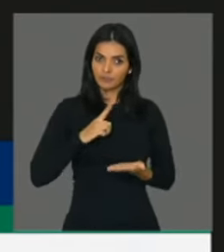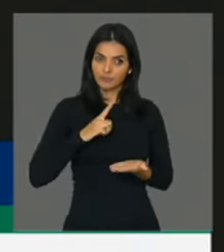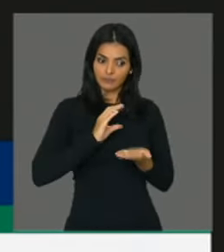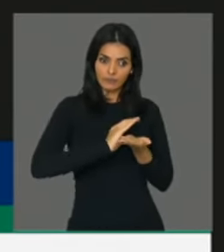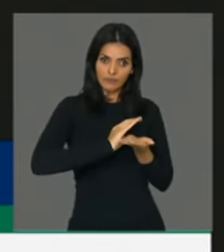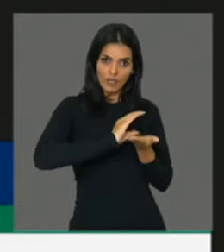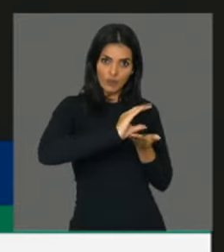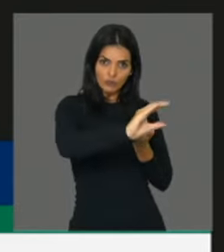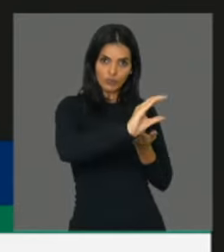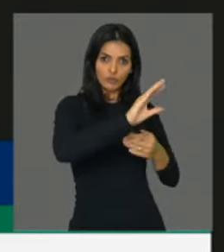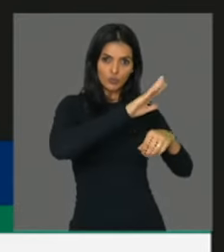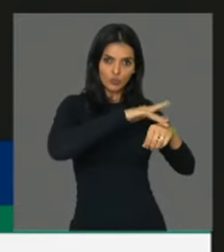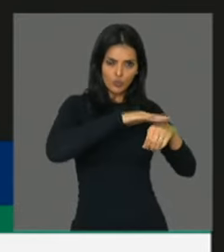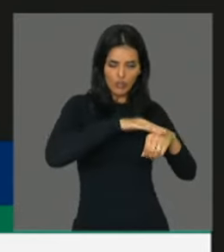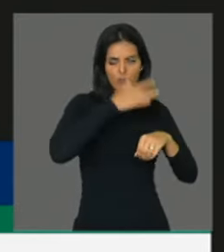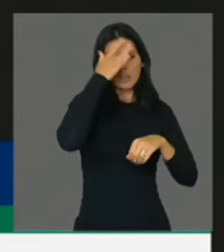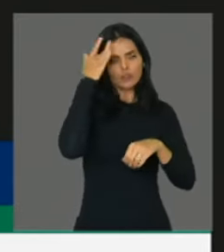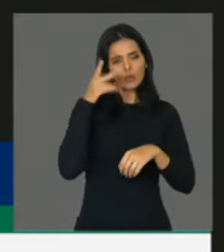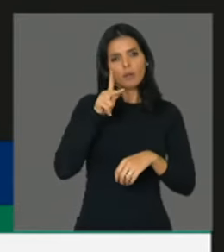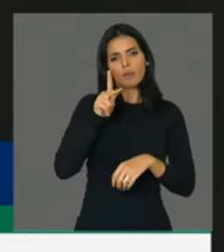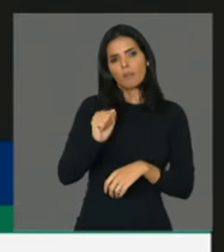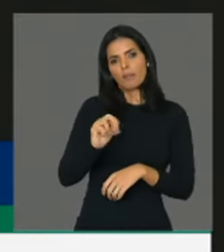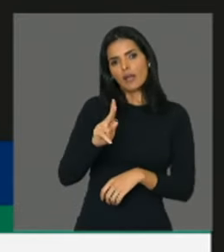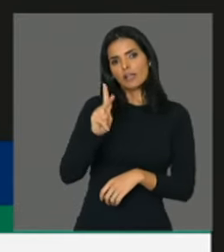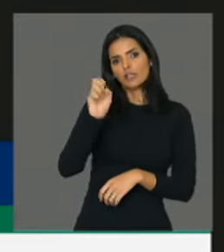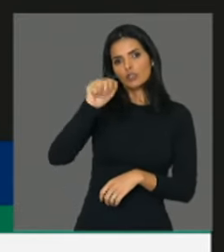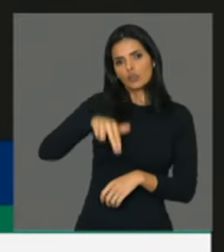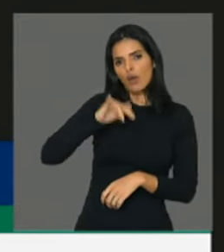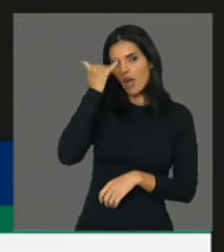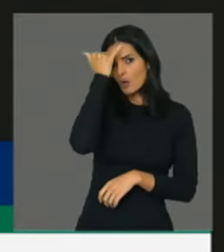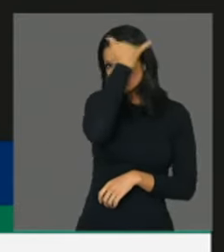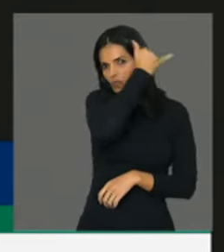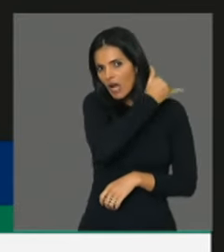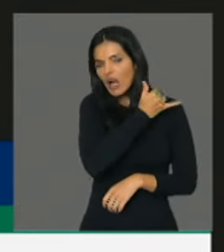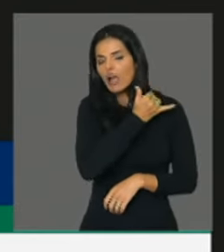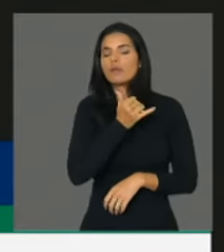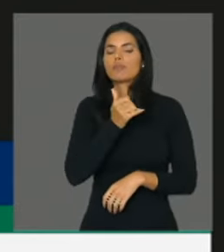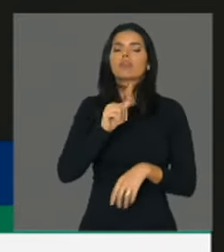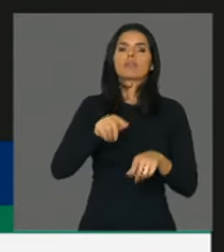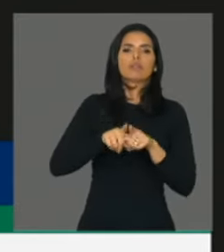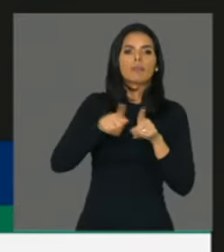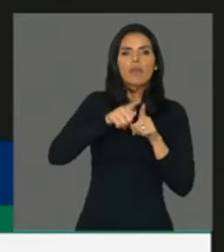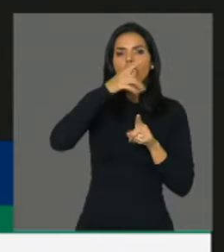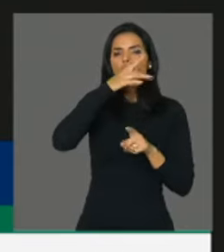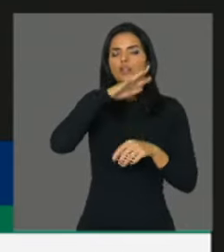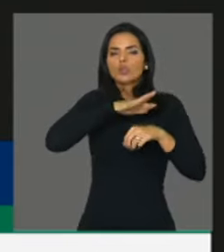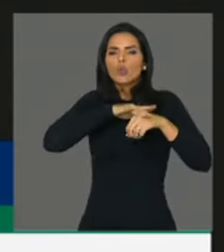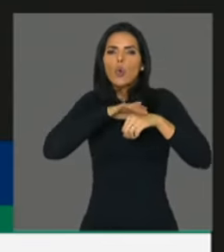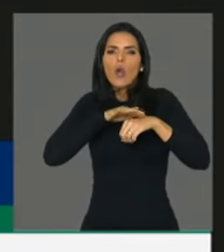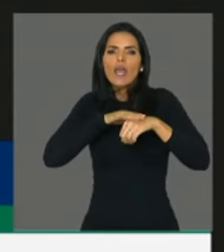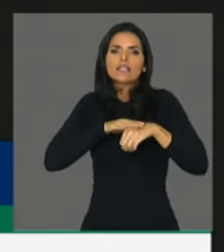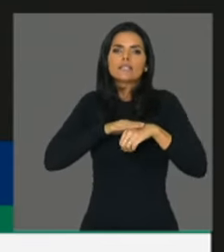TEM PARKINSON, QUEM TEM ALZHEIMER, QUEM TEM DOENÇA DEGENERATIVA, A PESSOA É OBRIGADA A CADA TRÊS VEZES FAZER A REAVALIAÇÃO DO AUXÍLIO DOENÇA SENDO QUE ELA